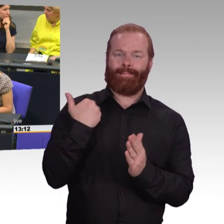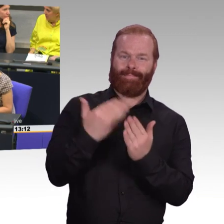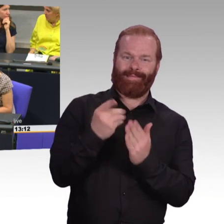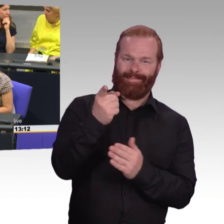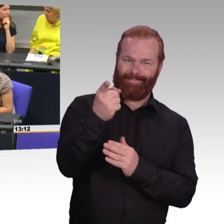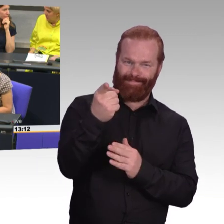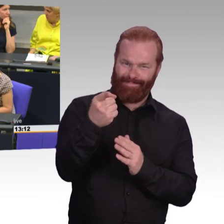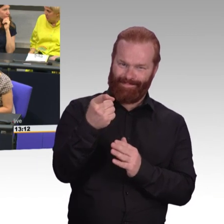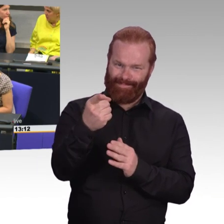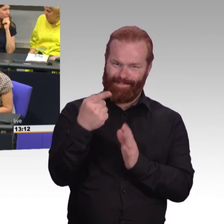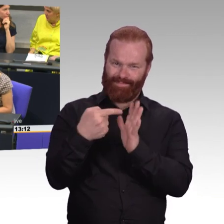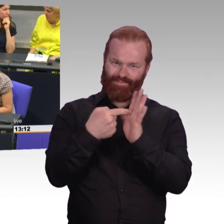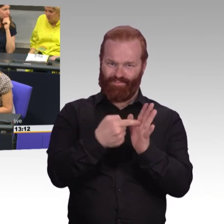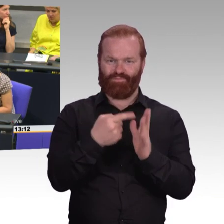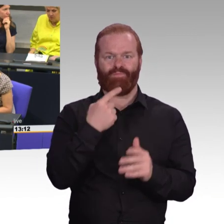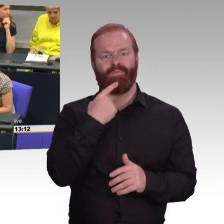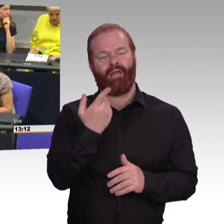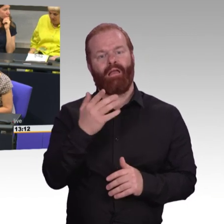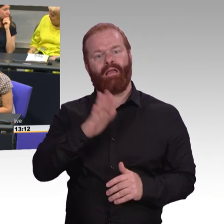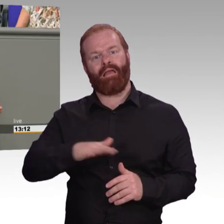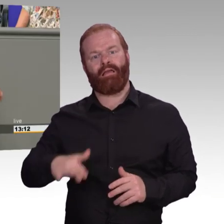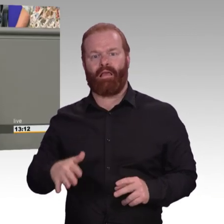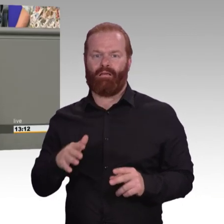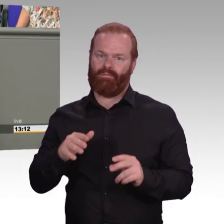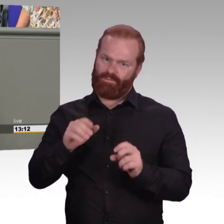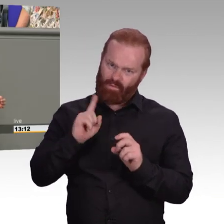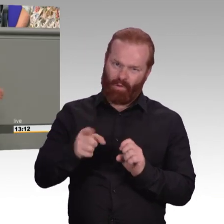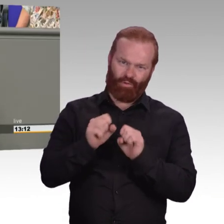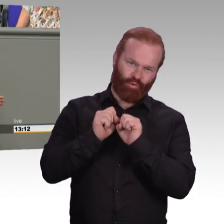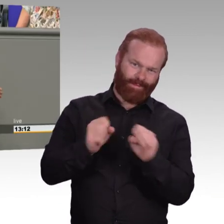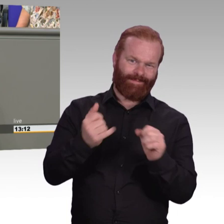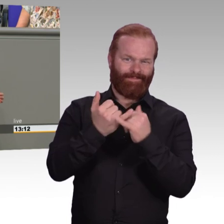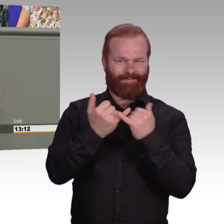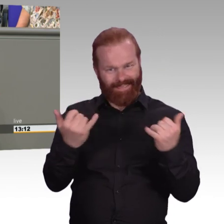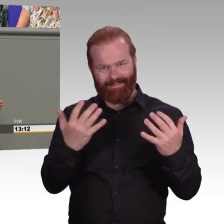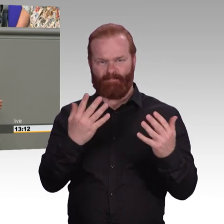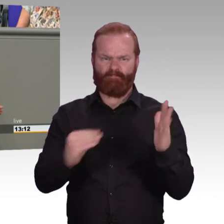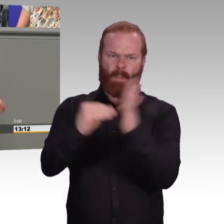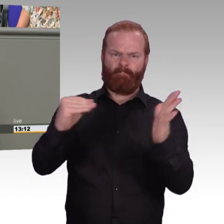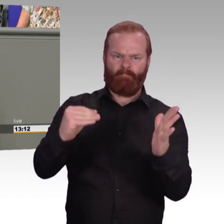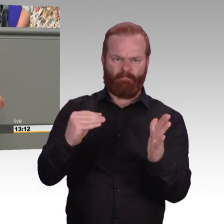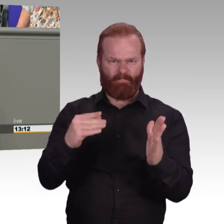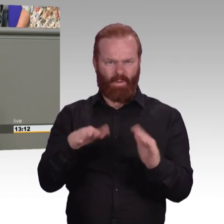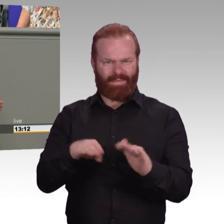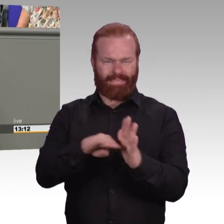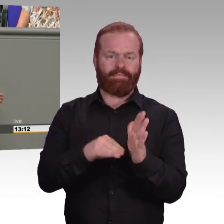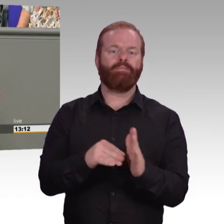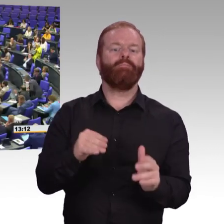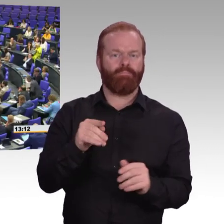Wer in unserem Land etwas für Kinder und Kinderrechte tun will, der muss Familien stärken und unterstützen, weil das den Rahmen bildet -